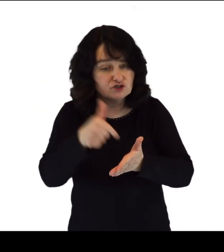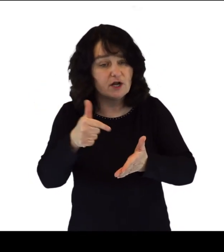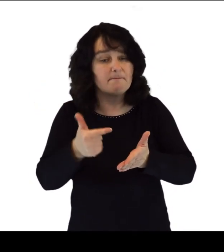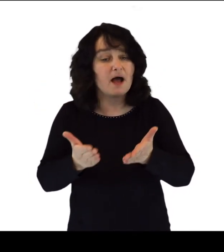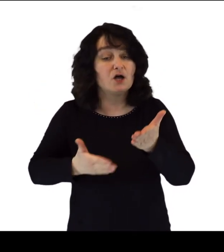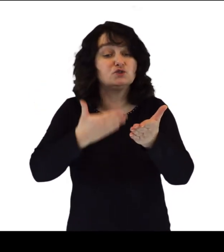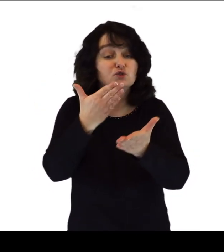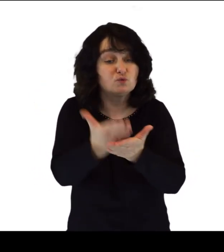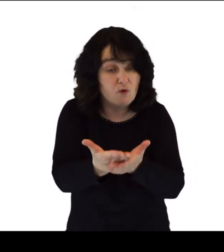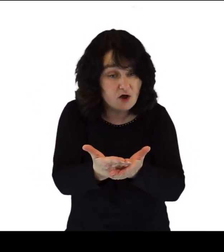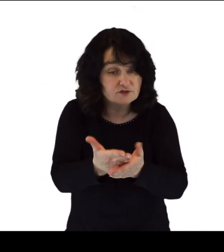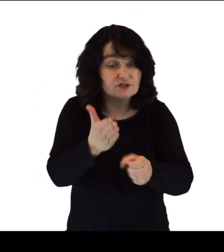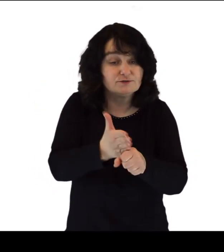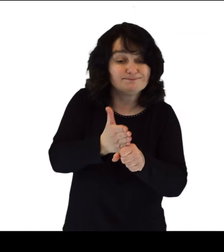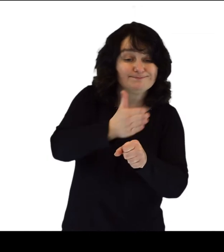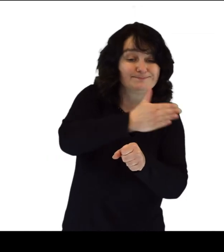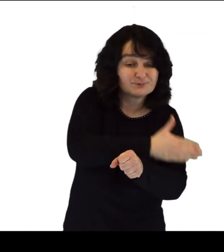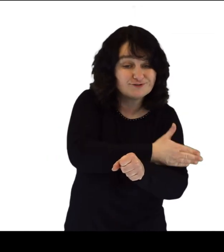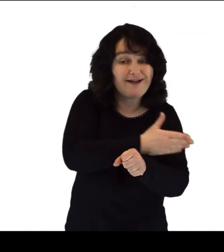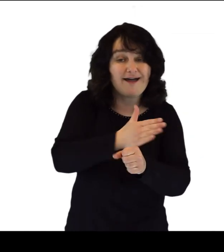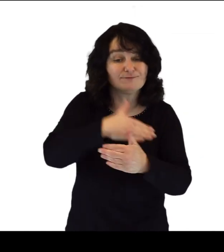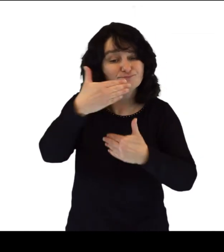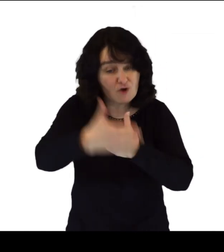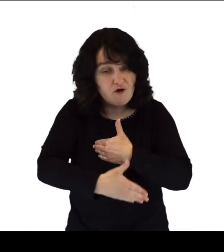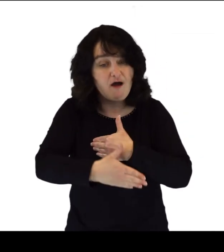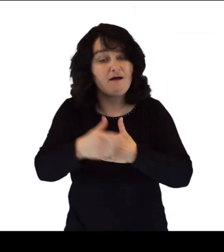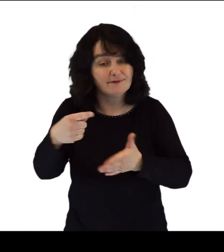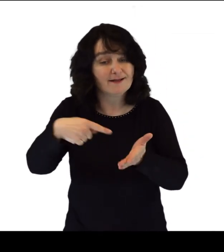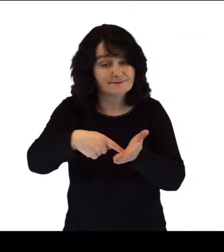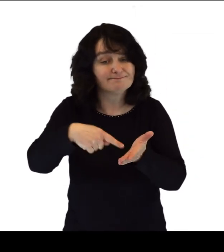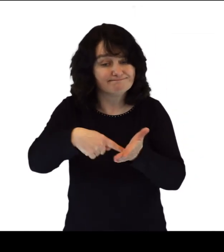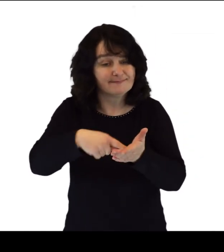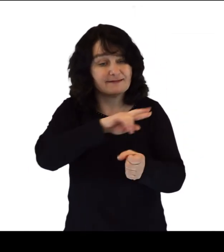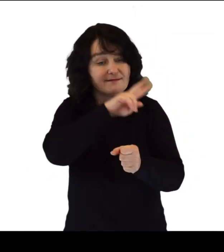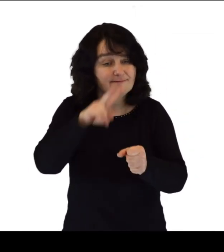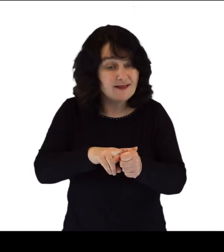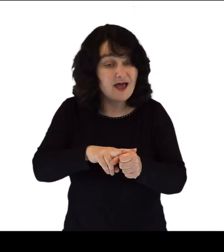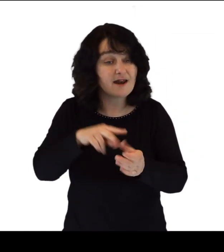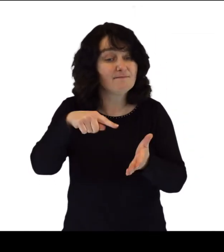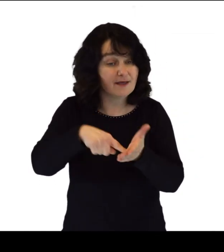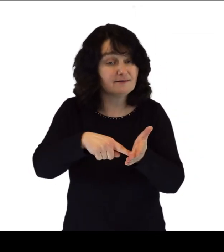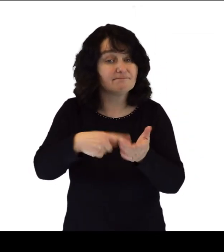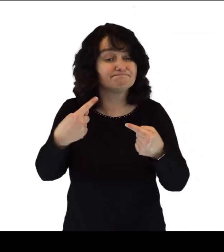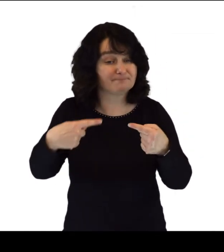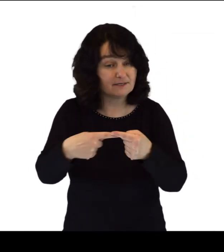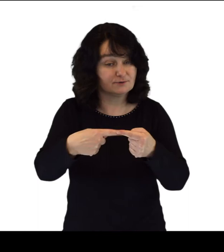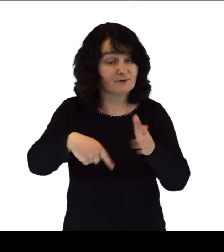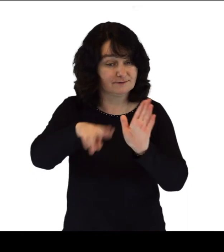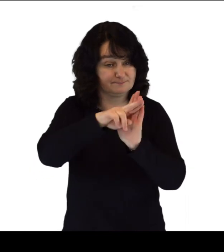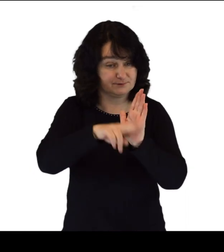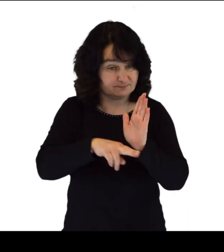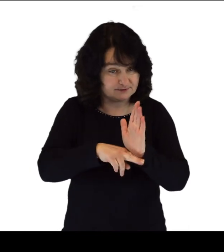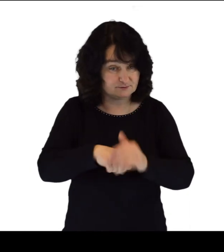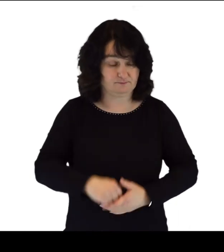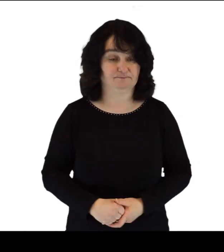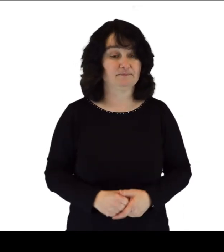należy złożyć przed upływem standardowego terminu, wynikającego z przepisów.